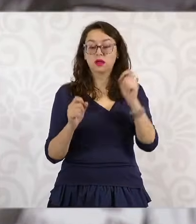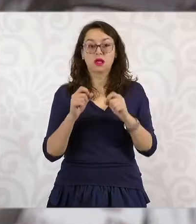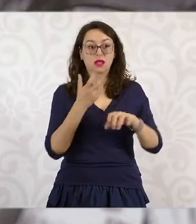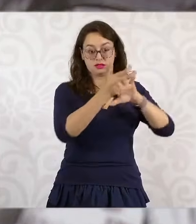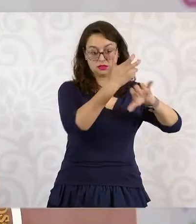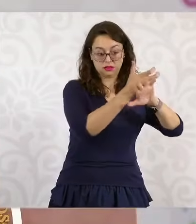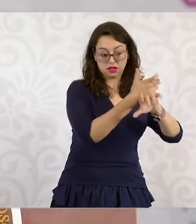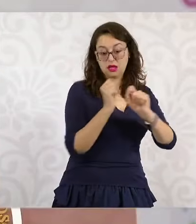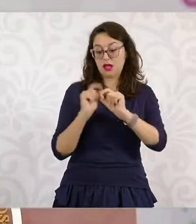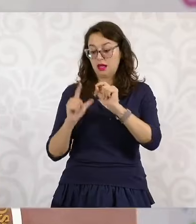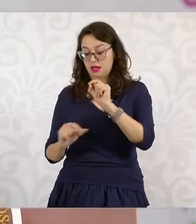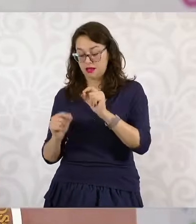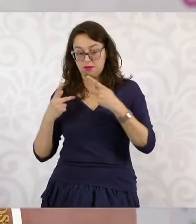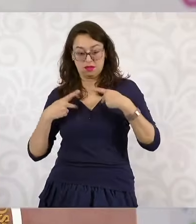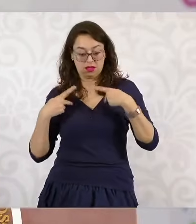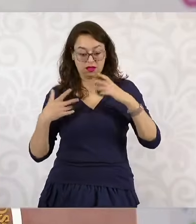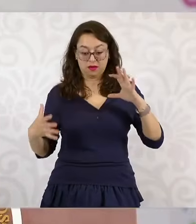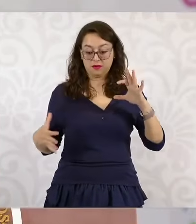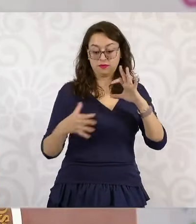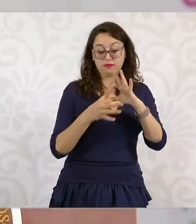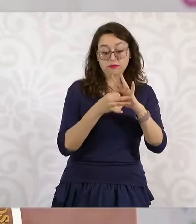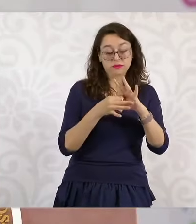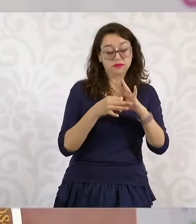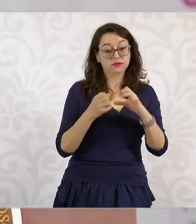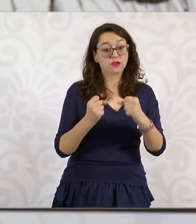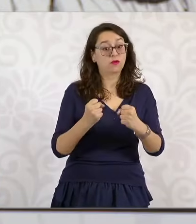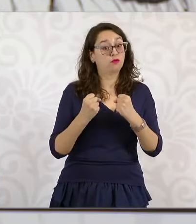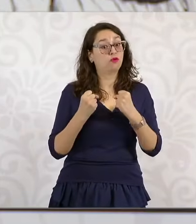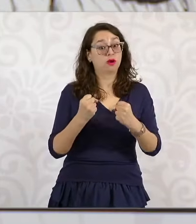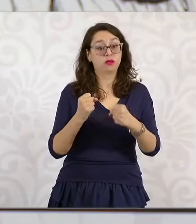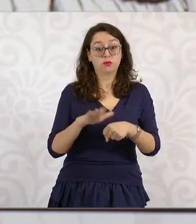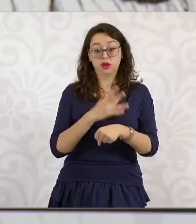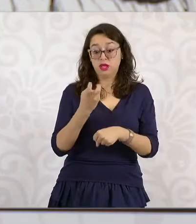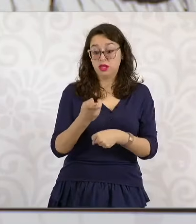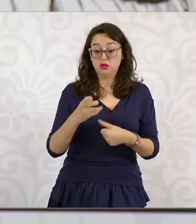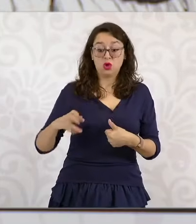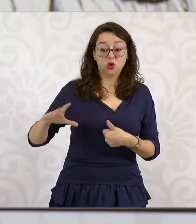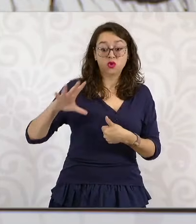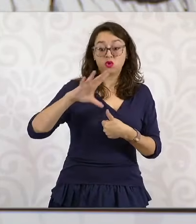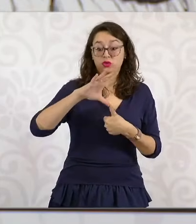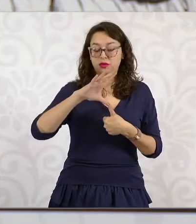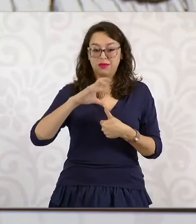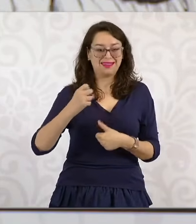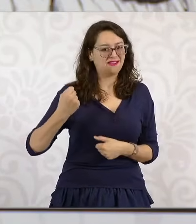un equipo que hace a Norteamérica en general completamente ah invencible.